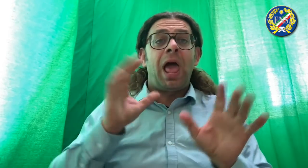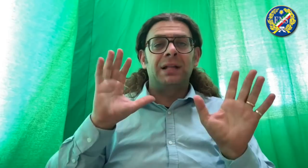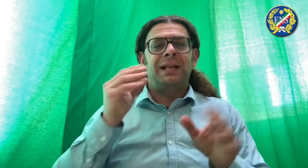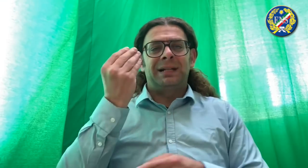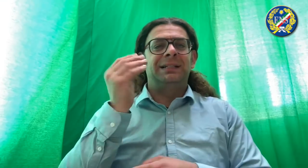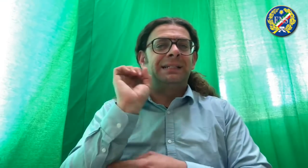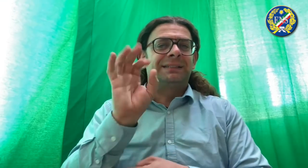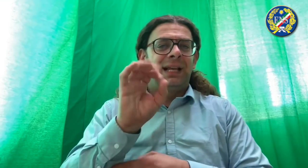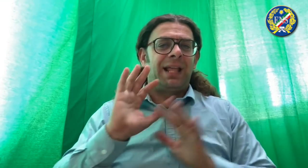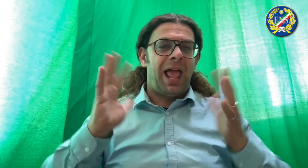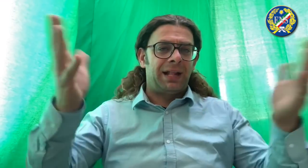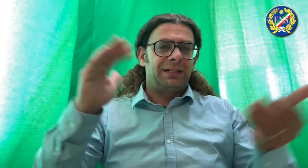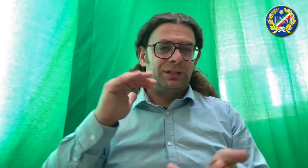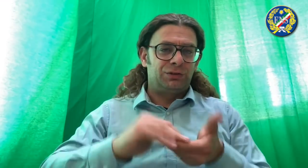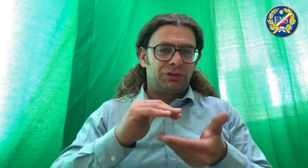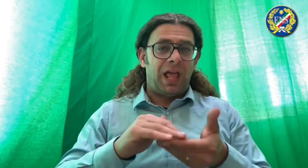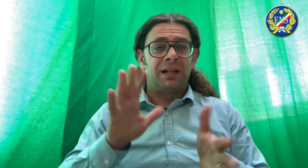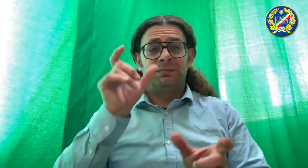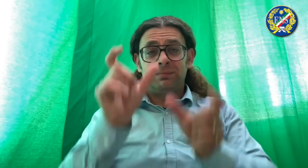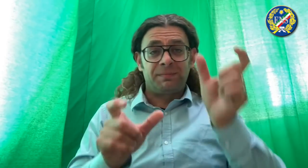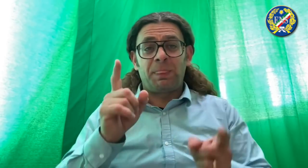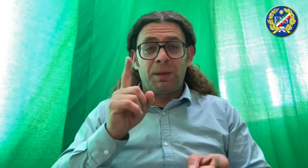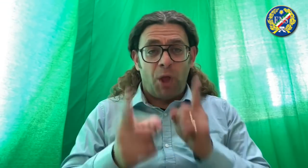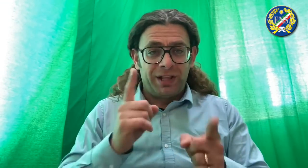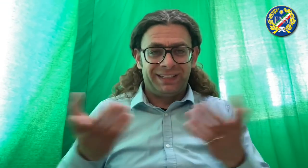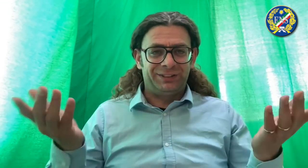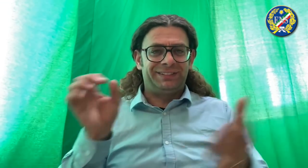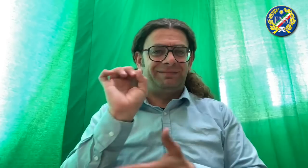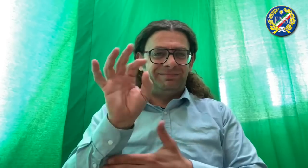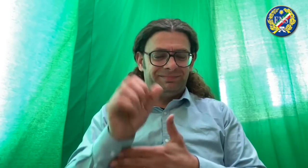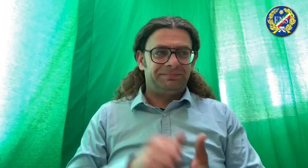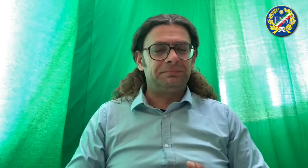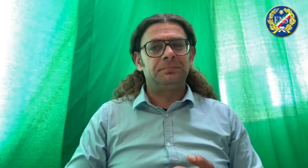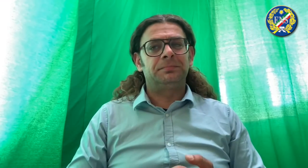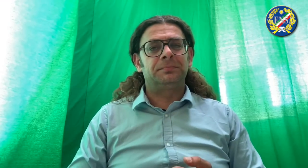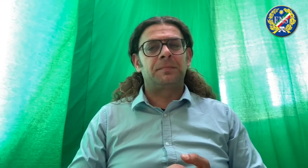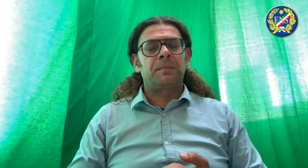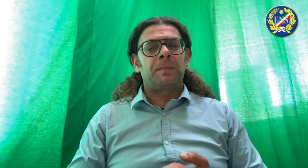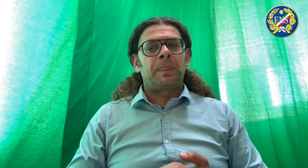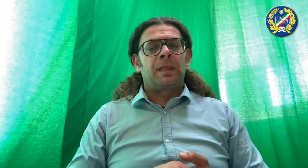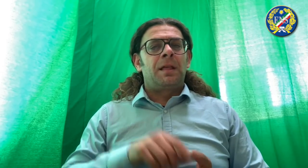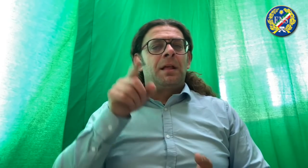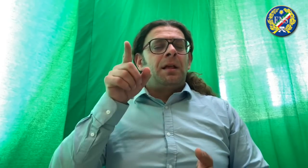l’ENS deve lavorare in tale senso, anzi deve INSEGNARE ai membri della società e ai rappresentanti politici.